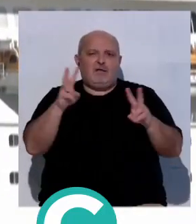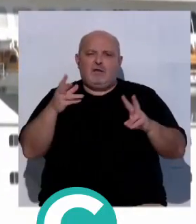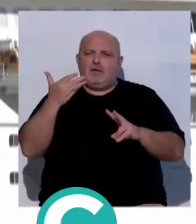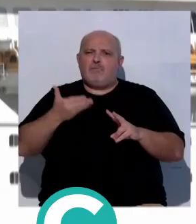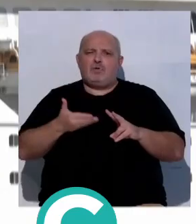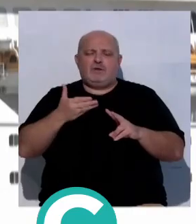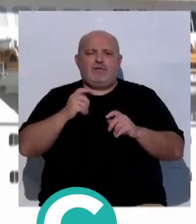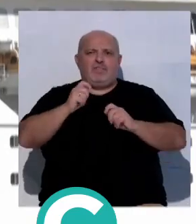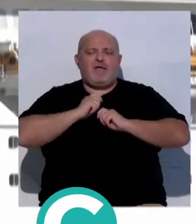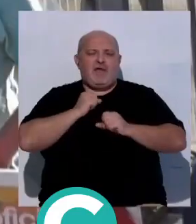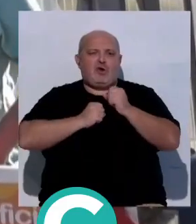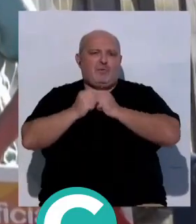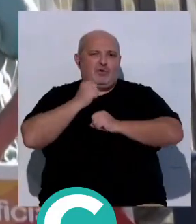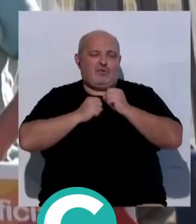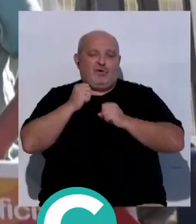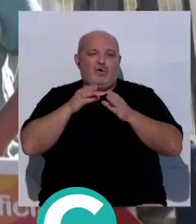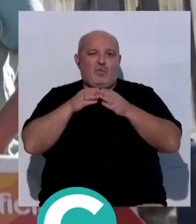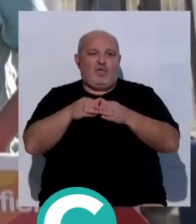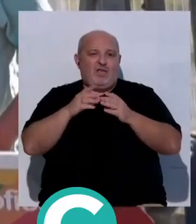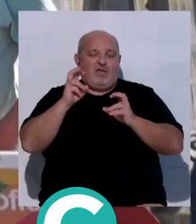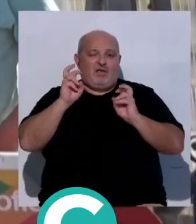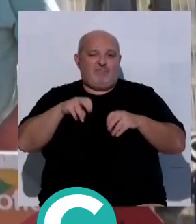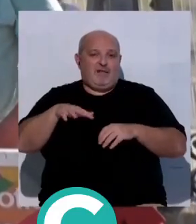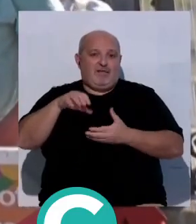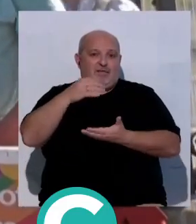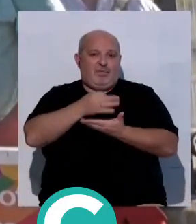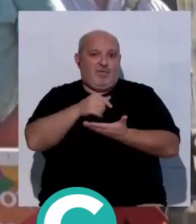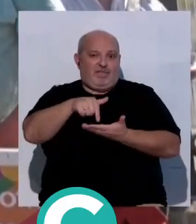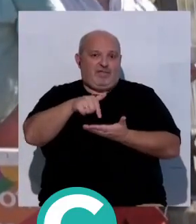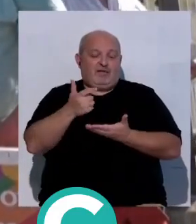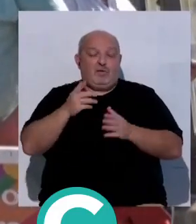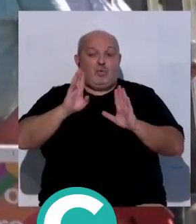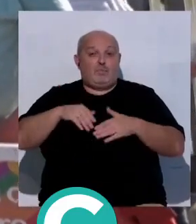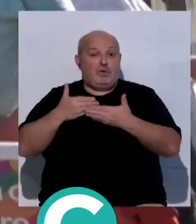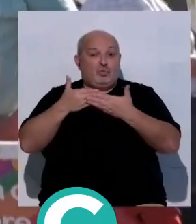impacto económico que los cruceros dejan en el entorno según el último estudio oficial de la